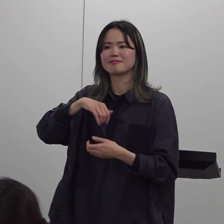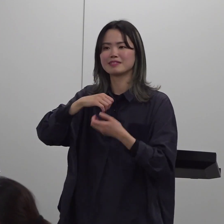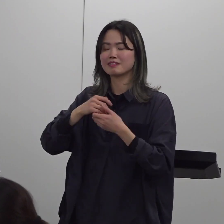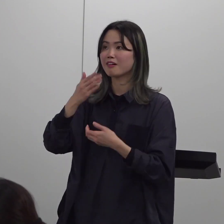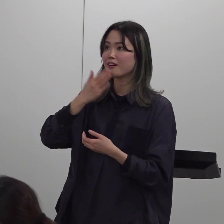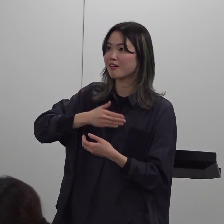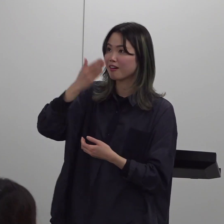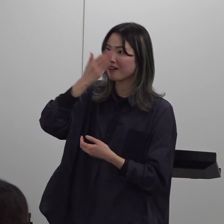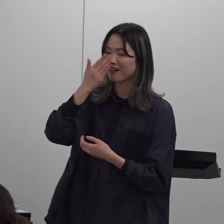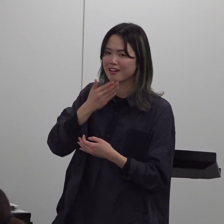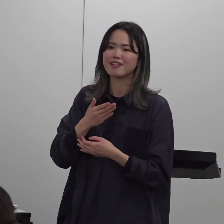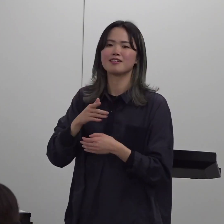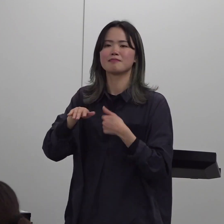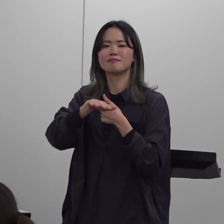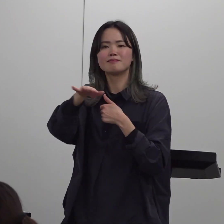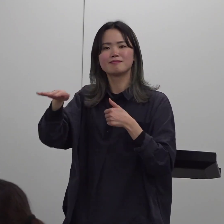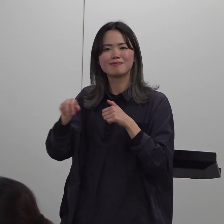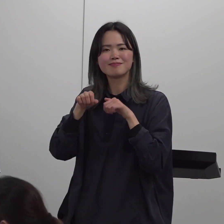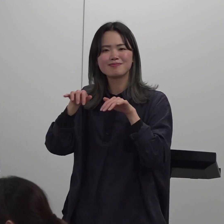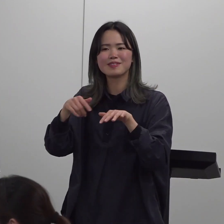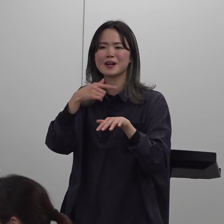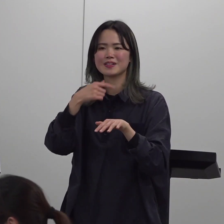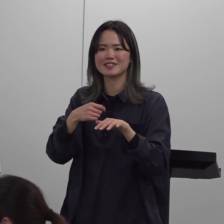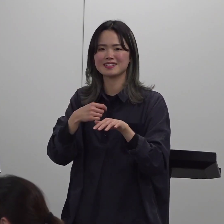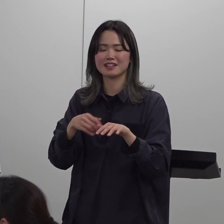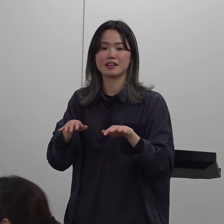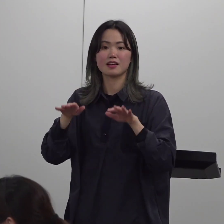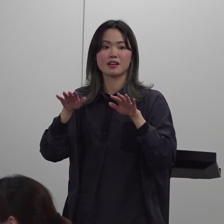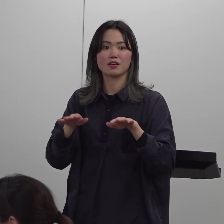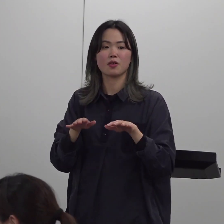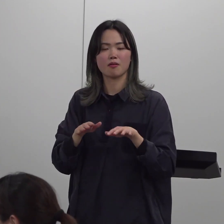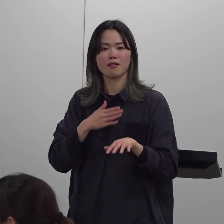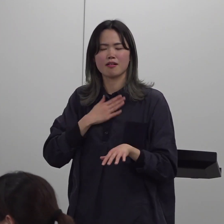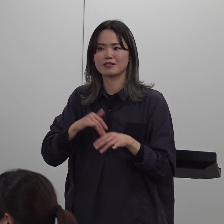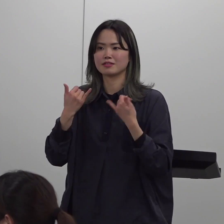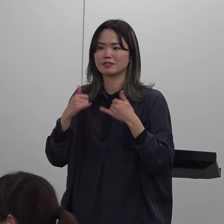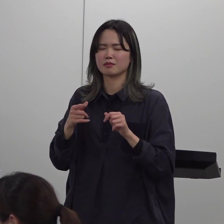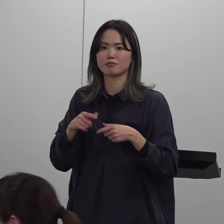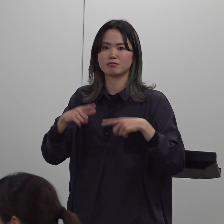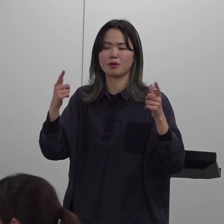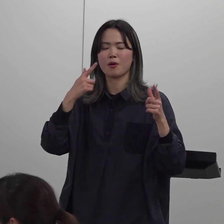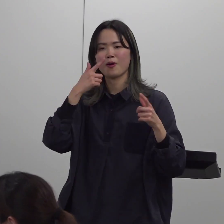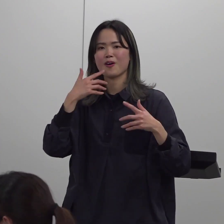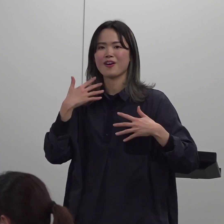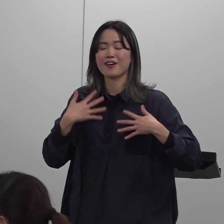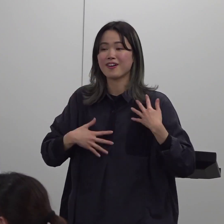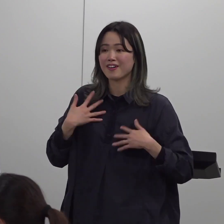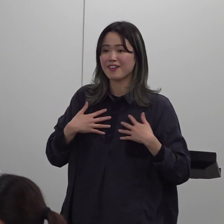今日はこんなにたくさんのサポーターが増えたと思ってすごく心強いです これからも補助犬たちのこと